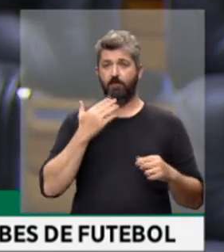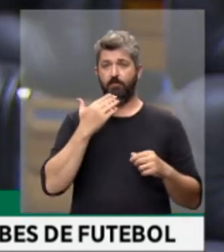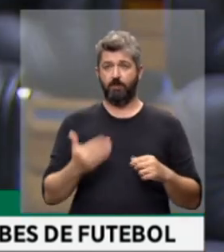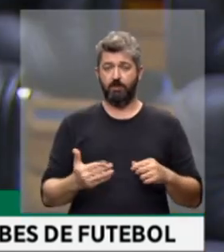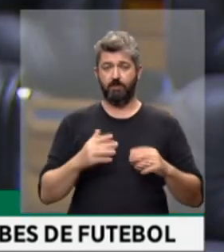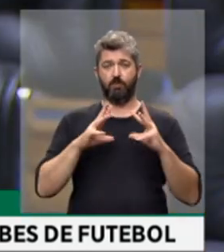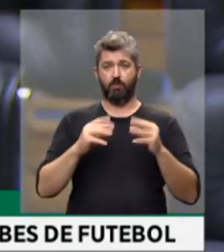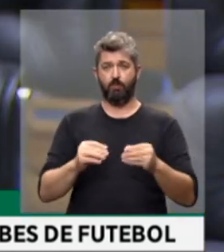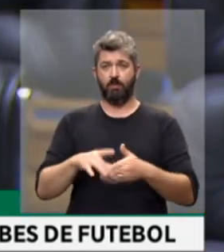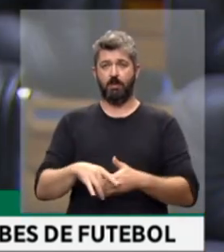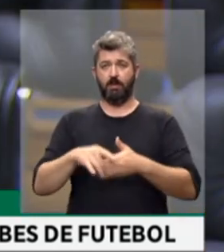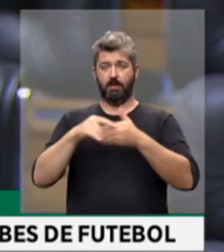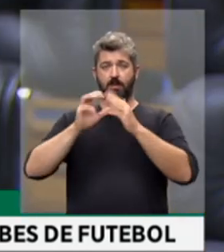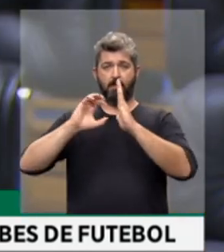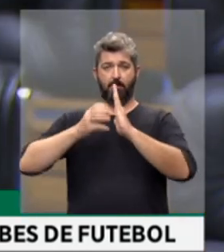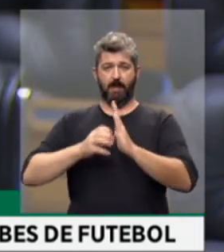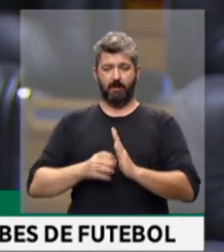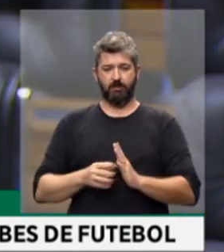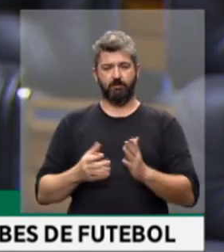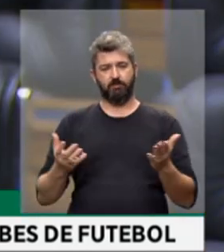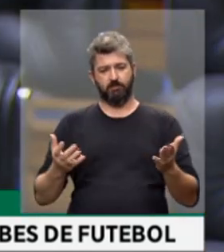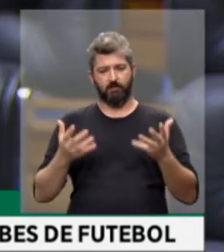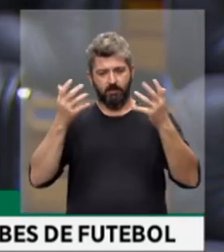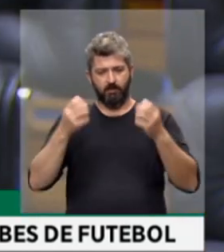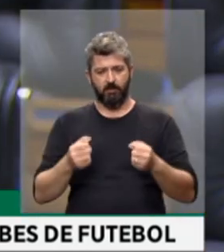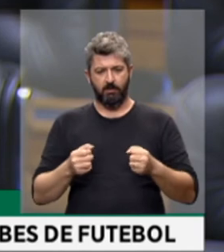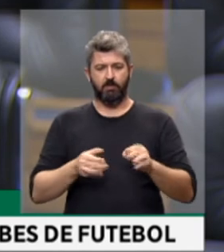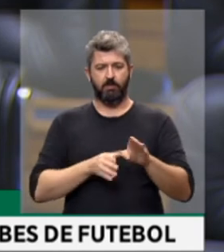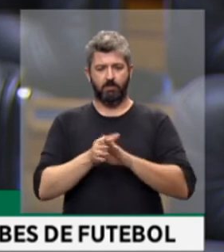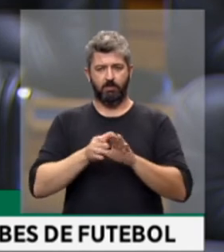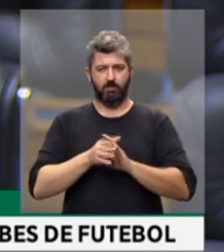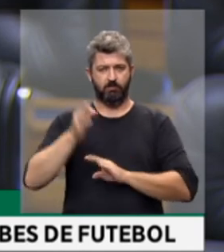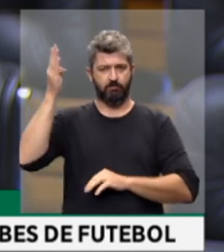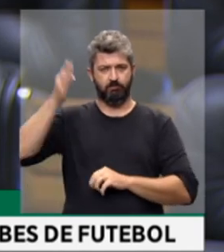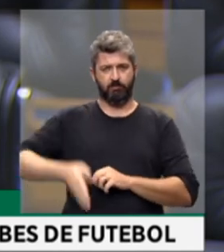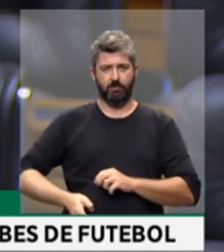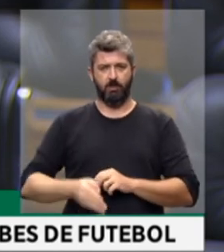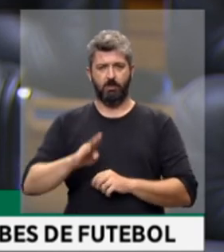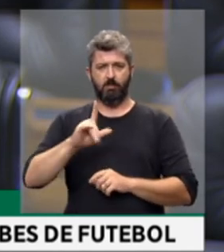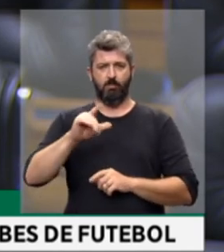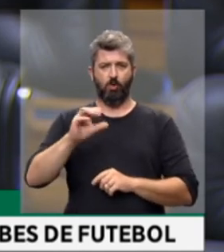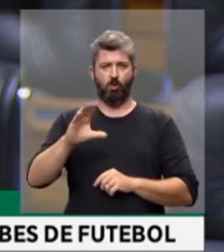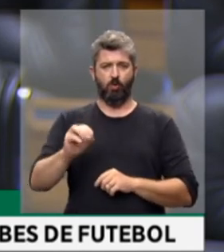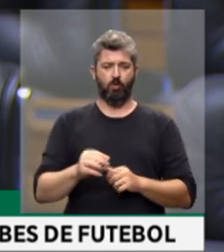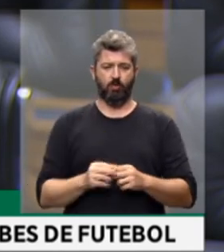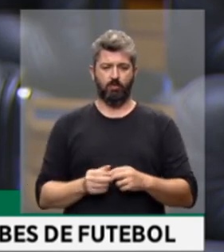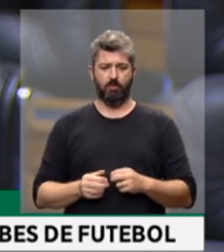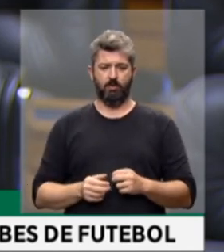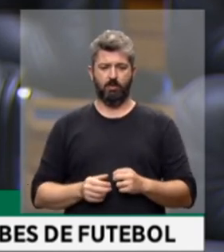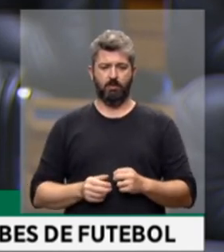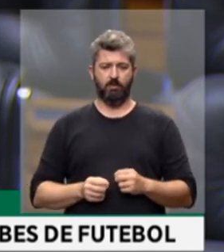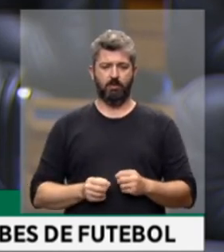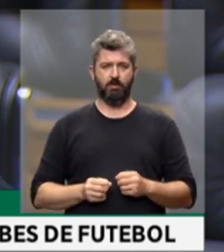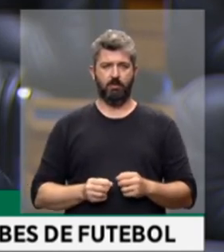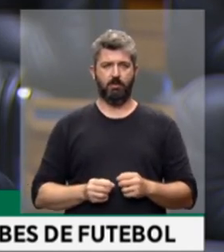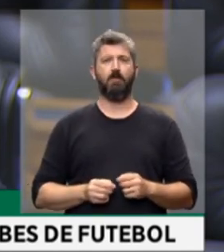GOSTARÍAMOS DE PARTICIPAR. ENTÃO, EM RELAÇÃO A ESSE PROJETO, NÓS VOTAMOS NÃO PARA QUE SE APROVE AQUILO QUE